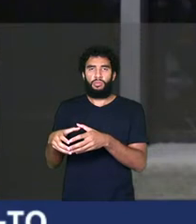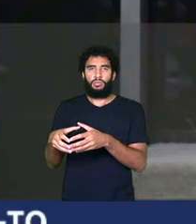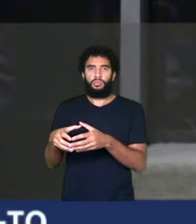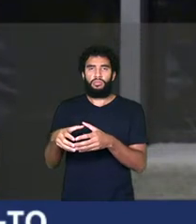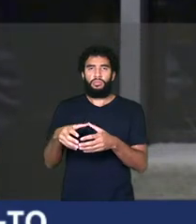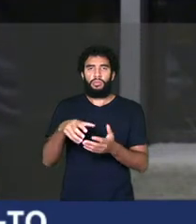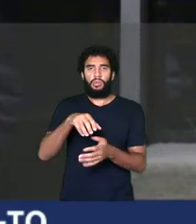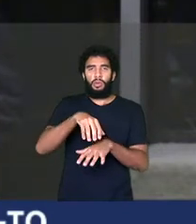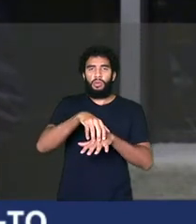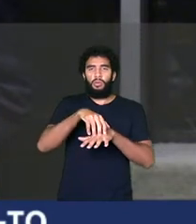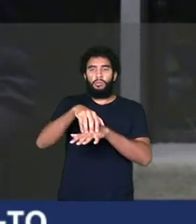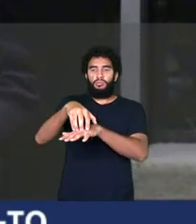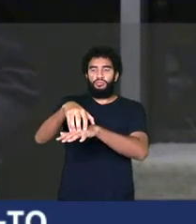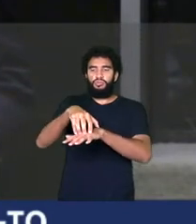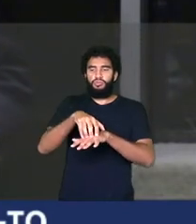OS ESTUDANTES... NÃO TÊM TRANSPORTE ESCOLAR E TAMBÉM